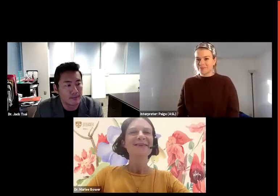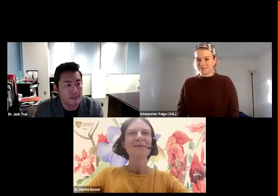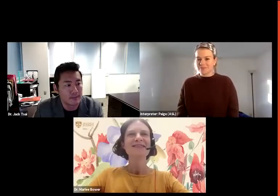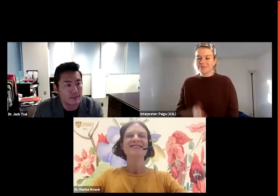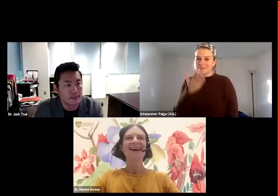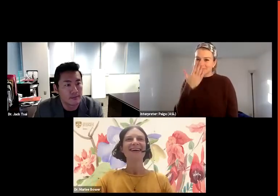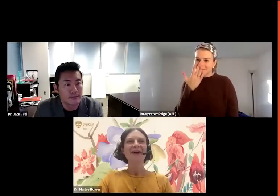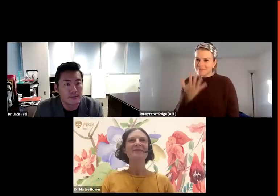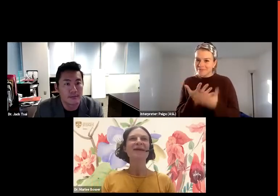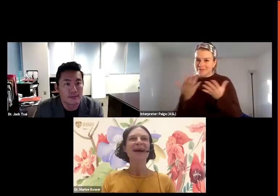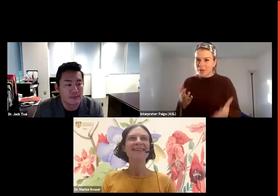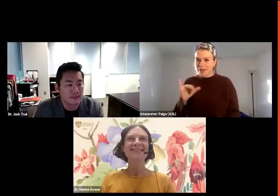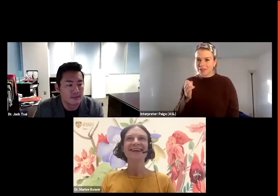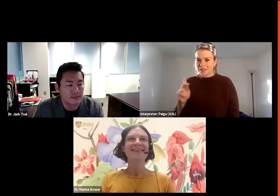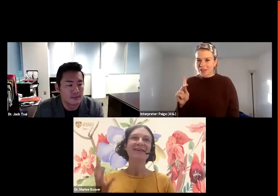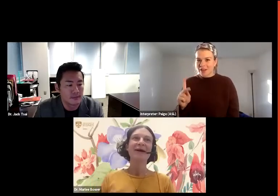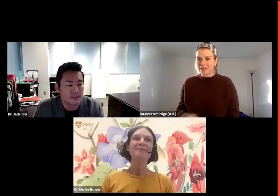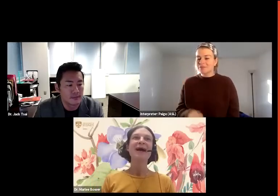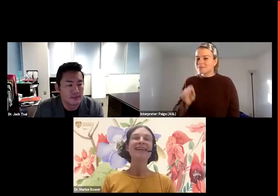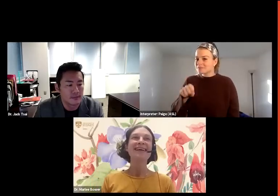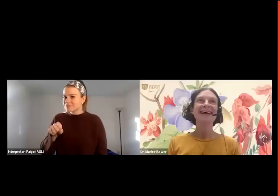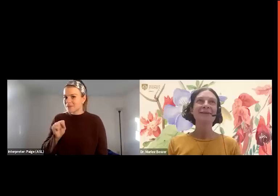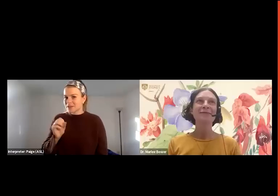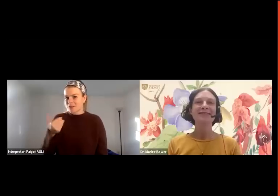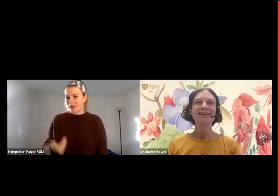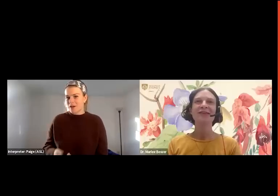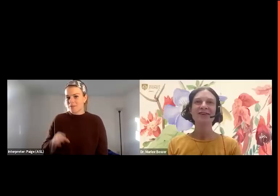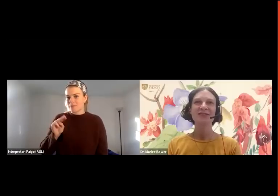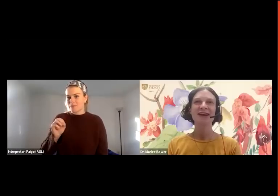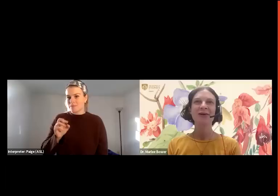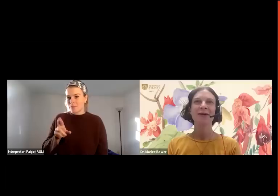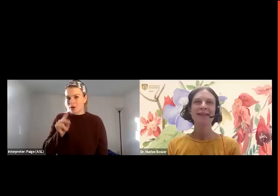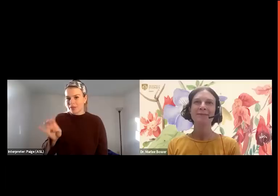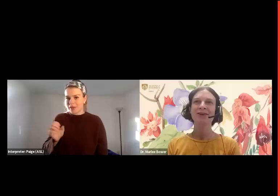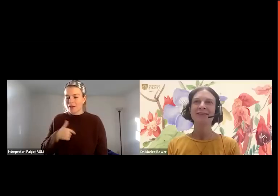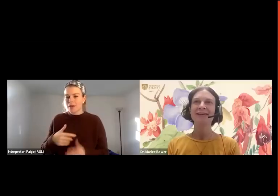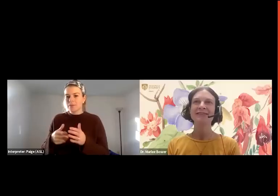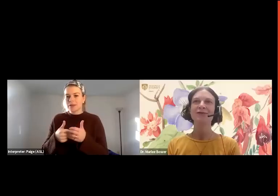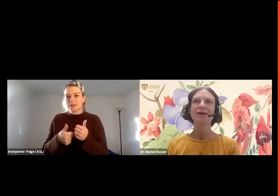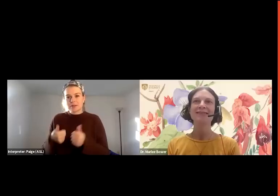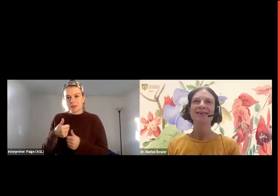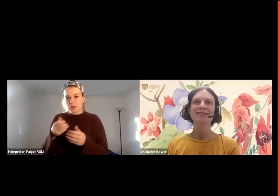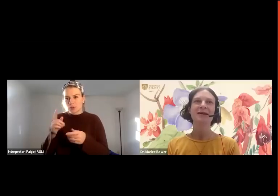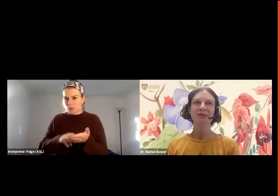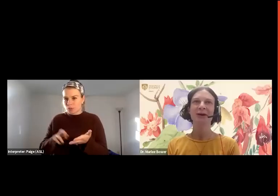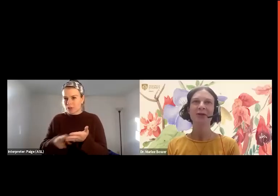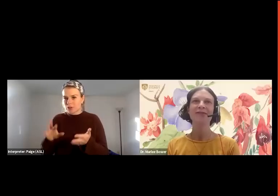Muchas gracias, Jack. Soy Marlee, y soy investigadora principal en el Centro Matilda para la Investigación en Salud Mental